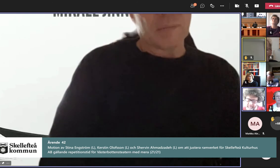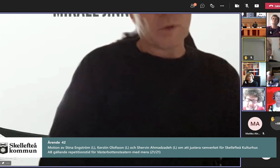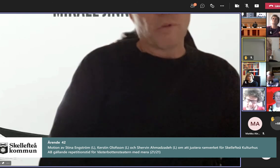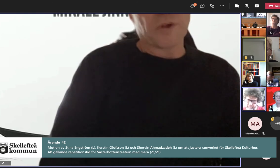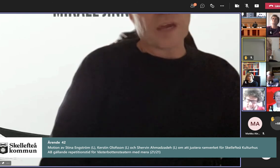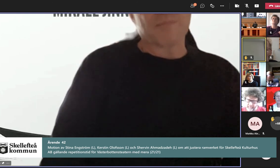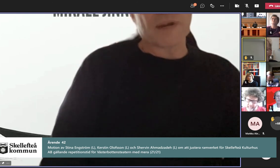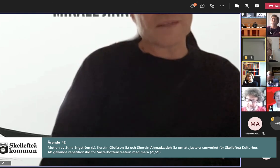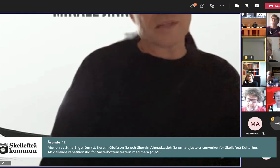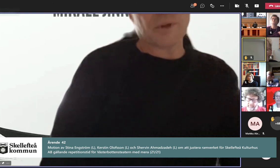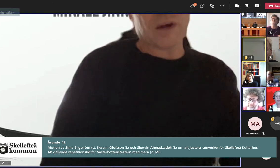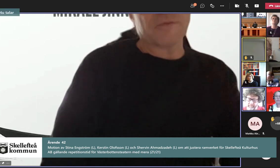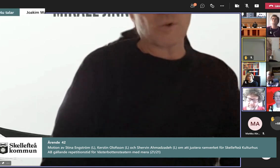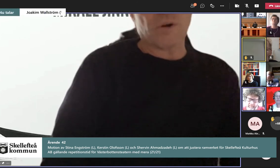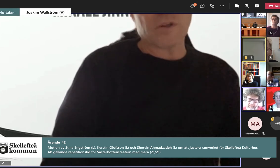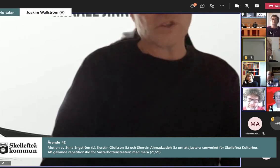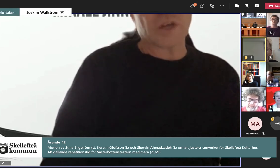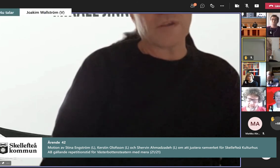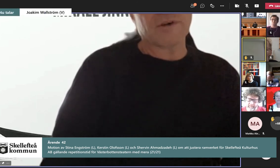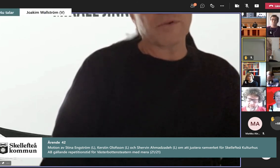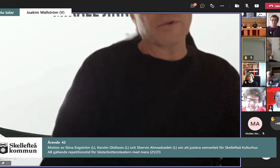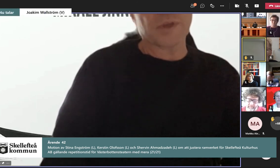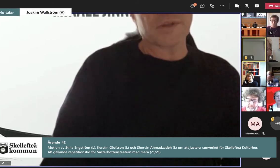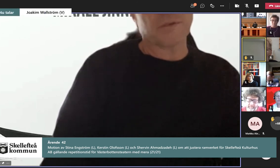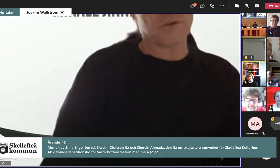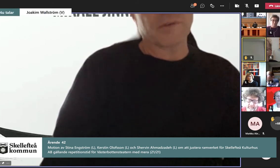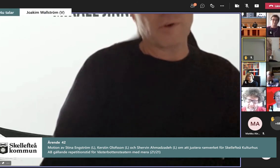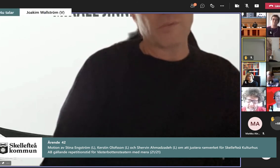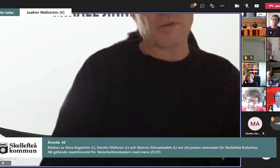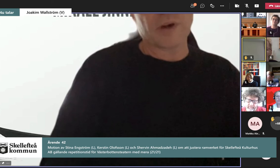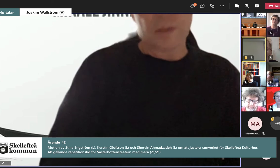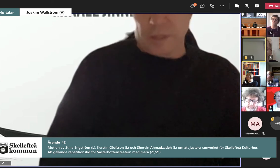Man går från en plats där man har haft barnen själva utan att kunna vara behöva